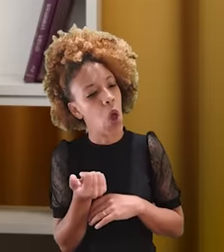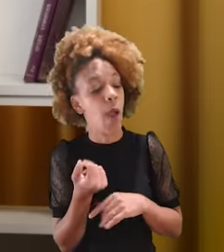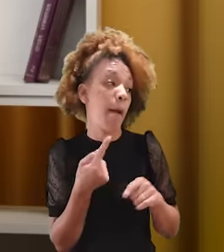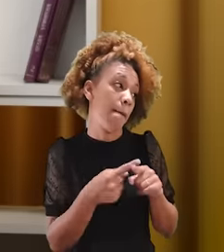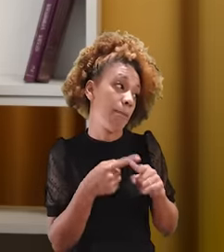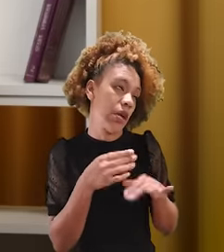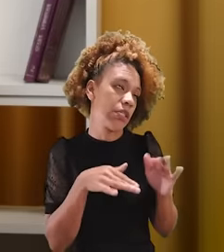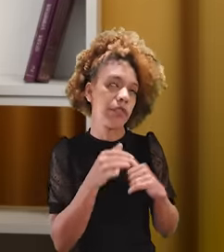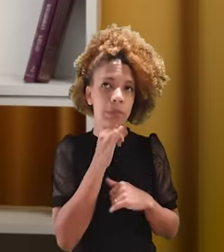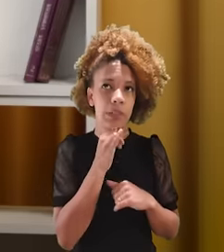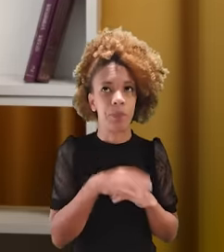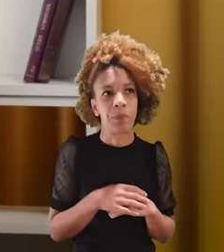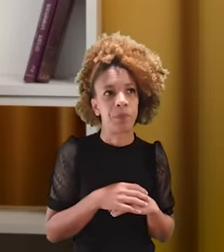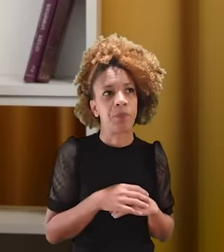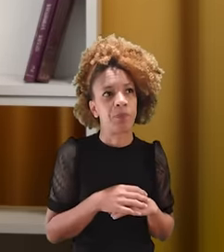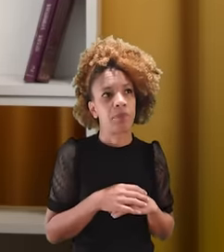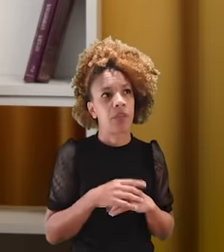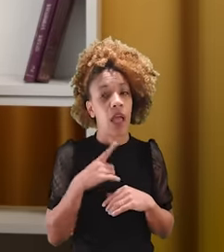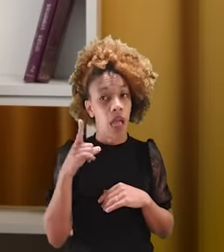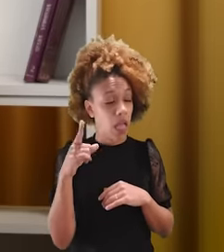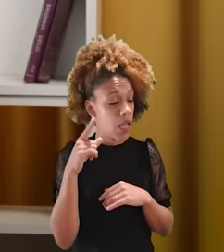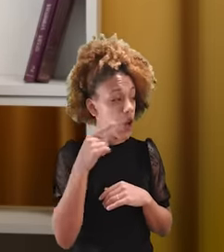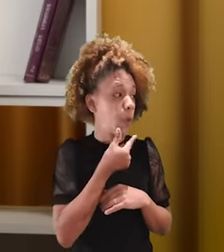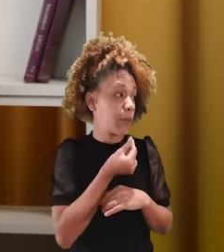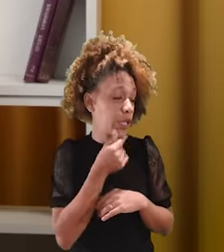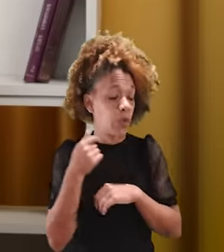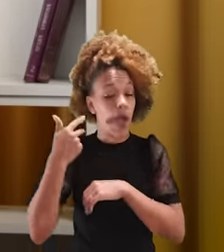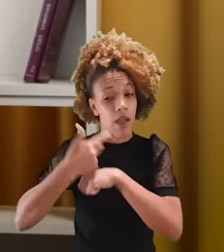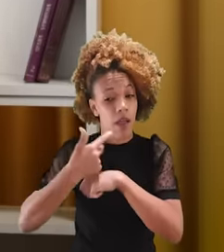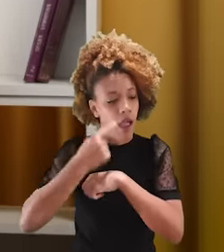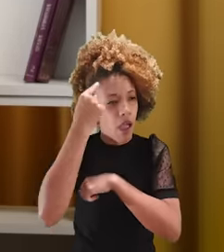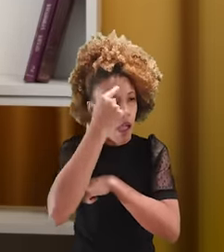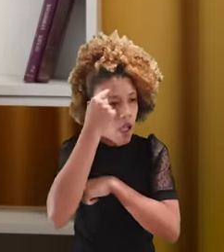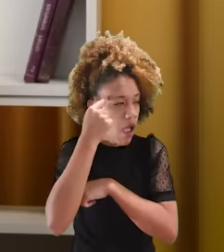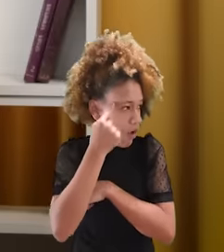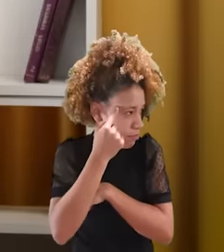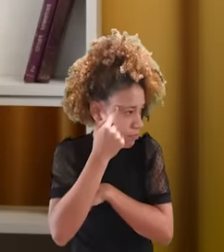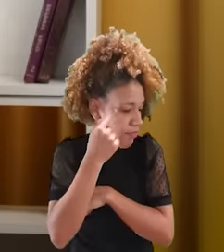eu vejo assim eh o cara que fez o Harry Potter ele ficou [ __ ] taxado como o cara do Harry